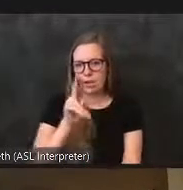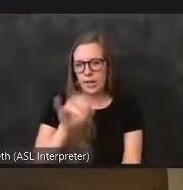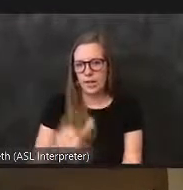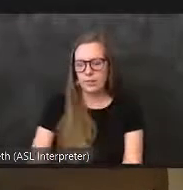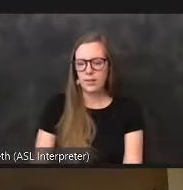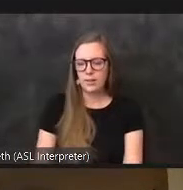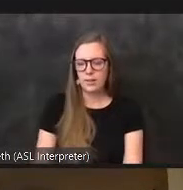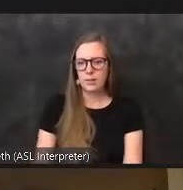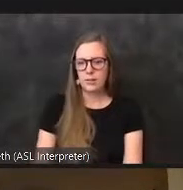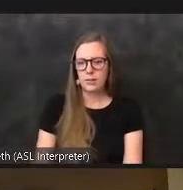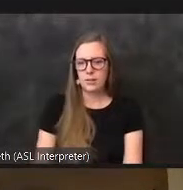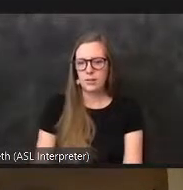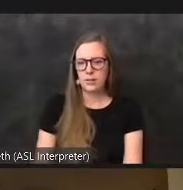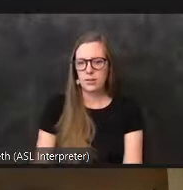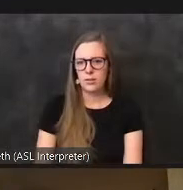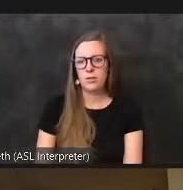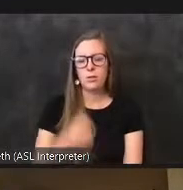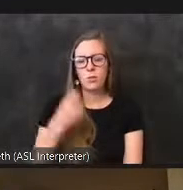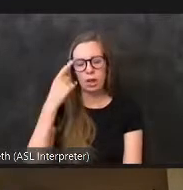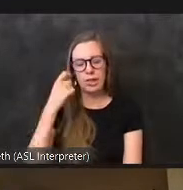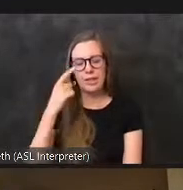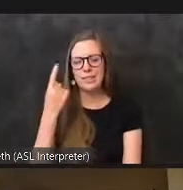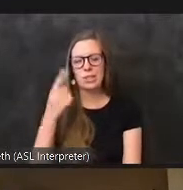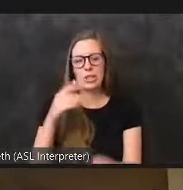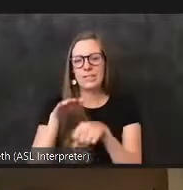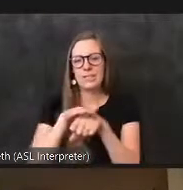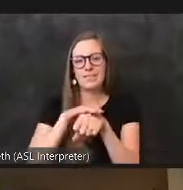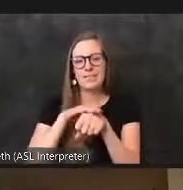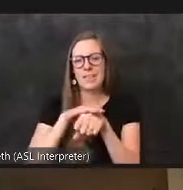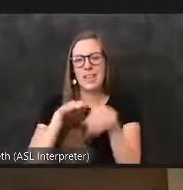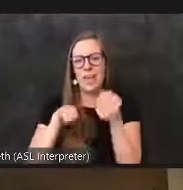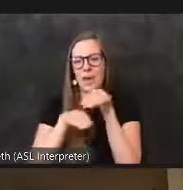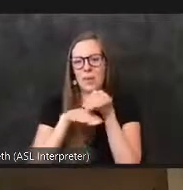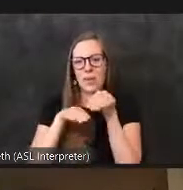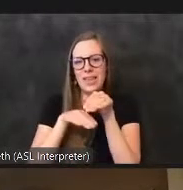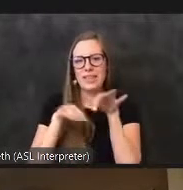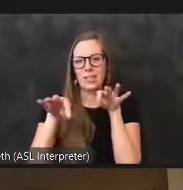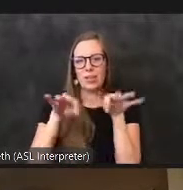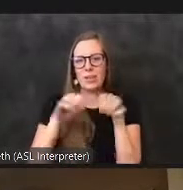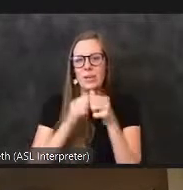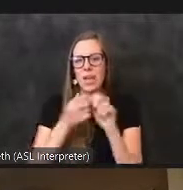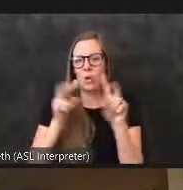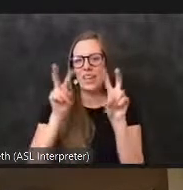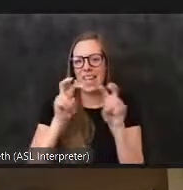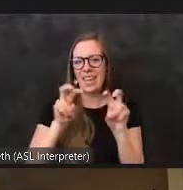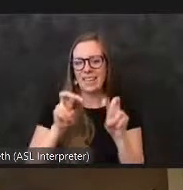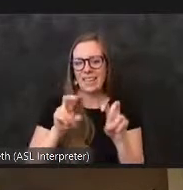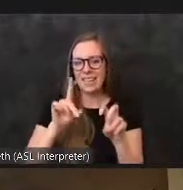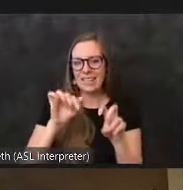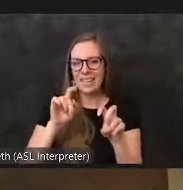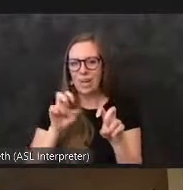Yenny Si voy a decir esa es una descripción básica es poco conforme a nosotros sabemos los datos bien la primera